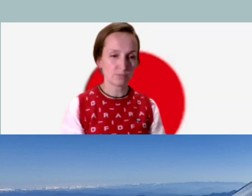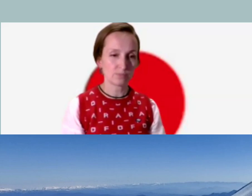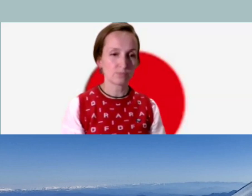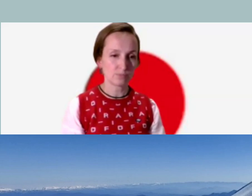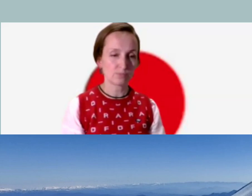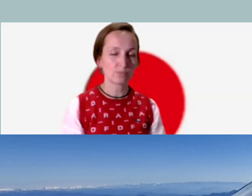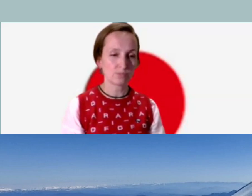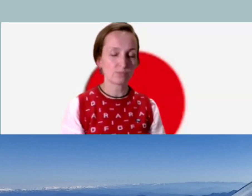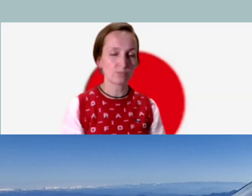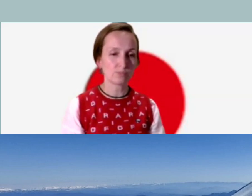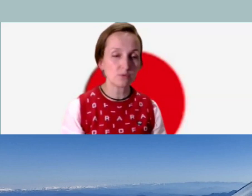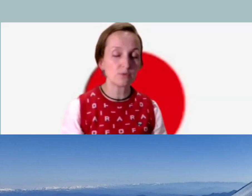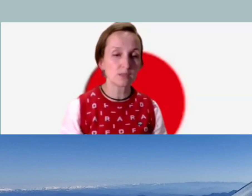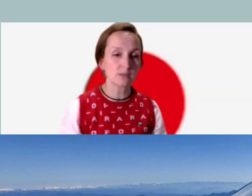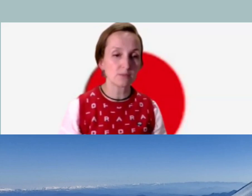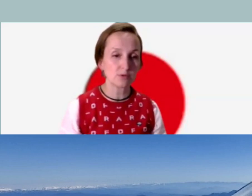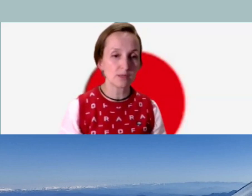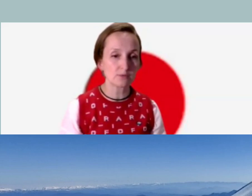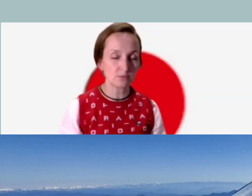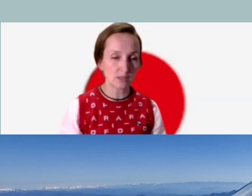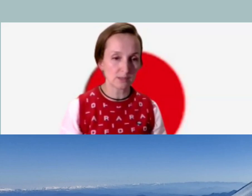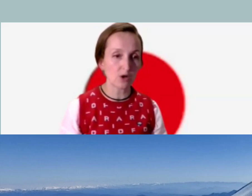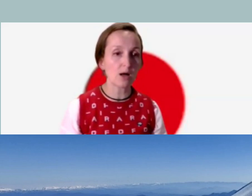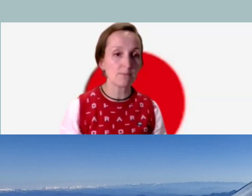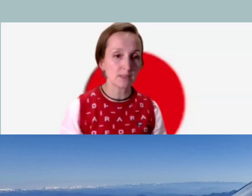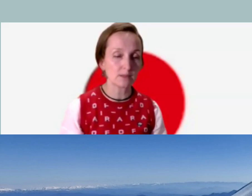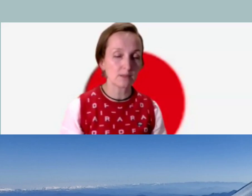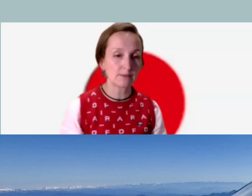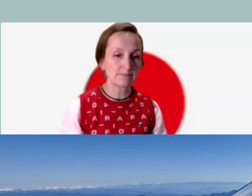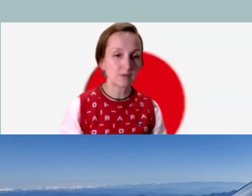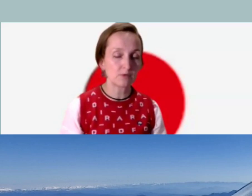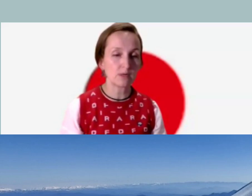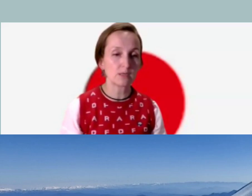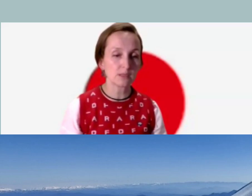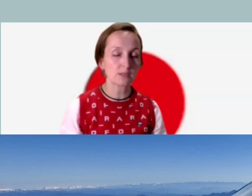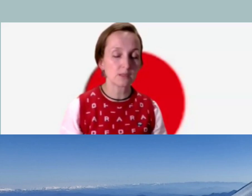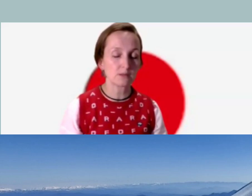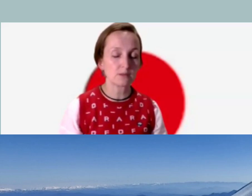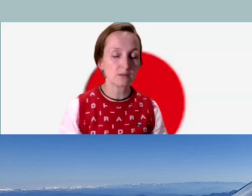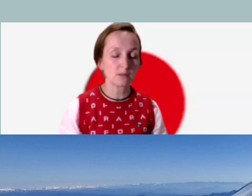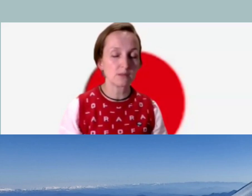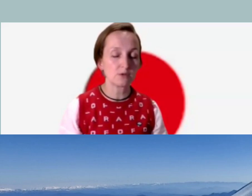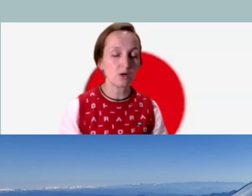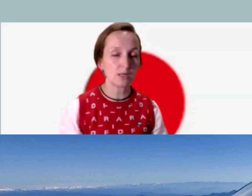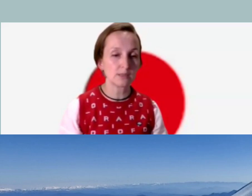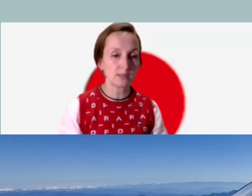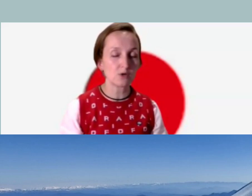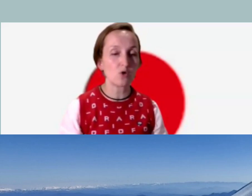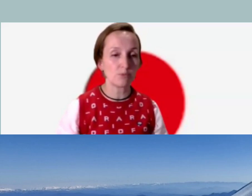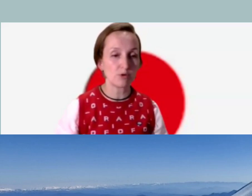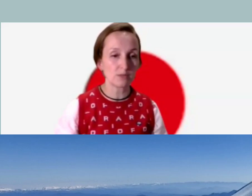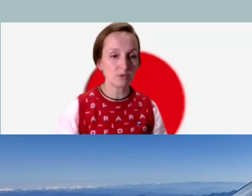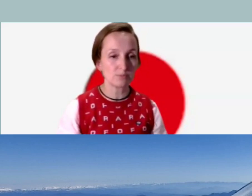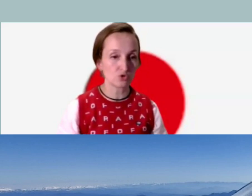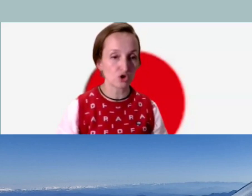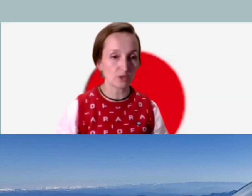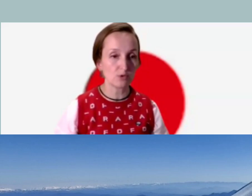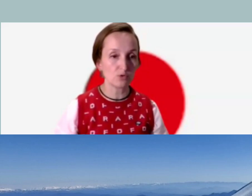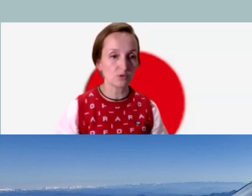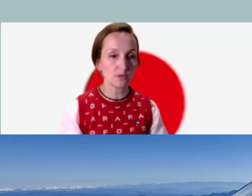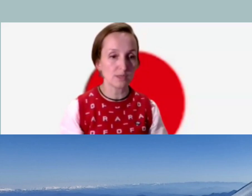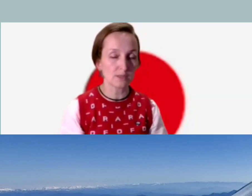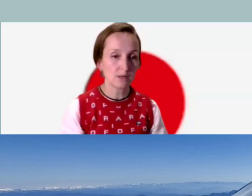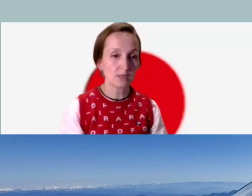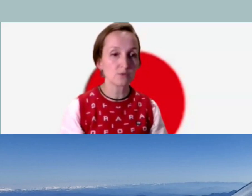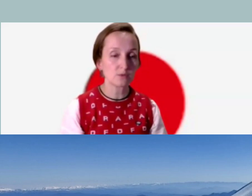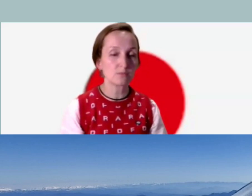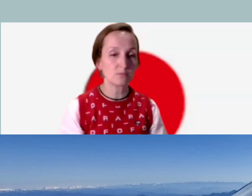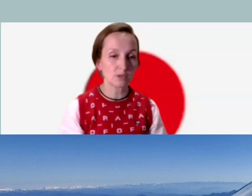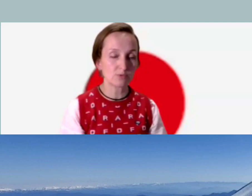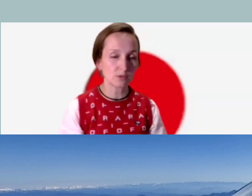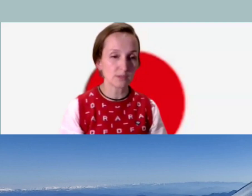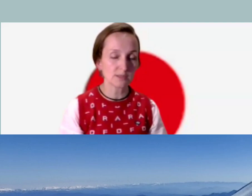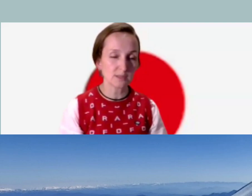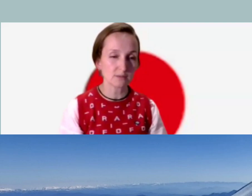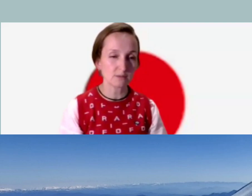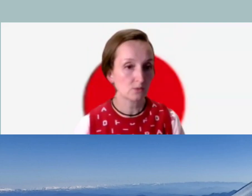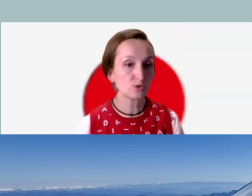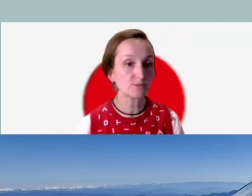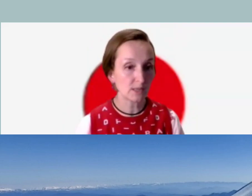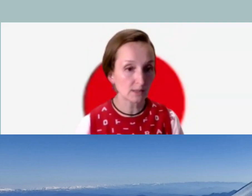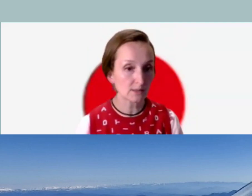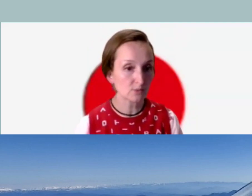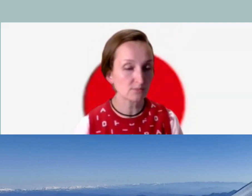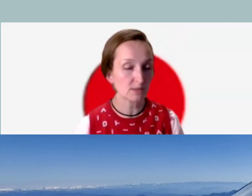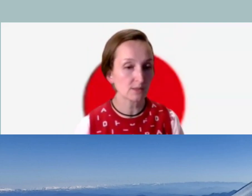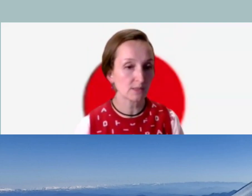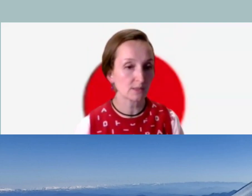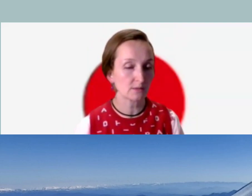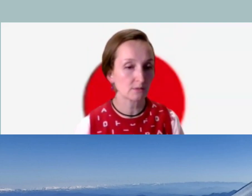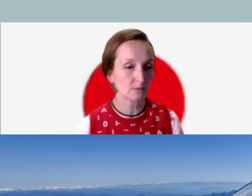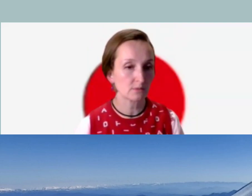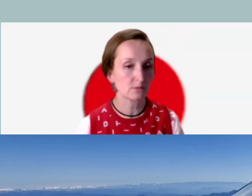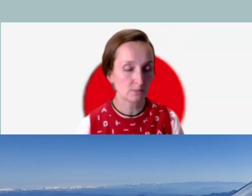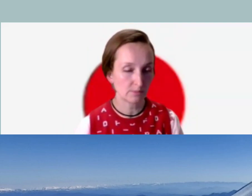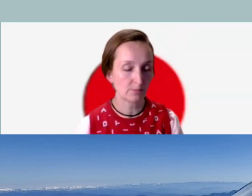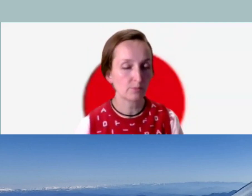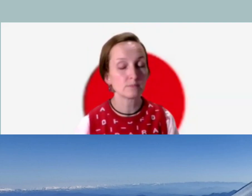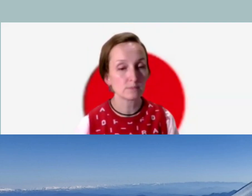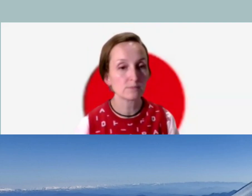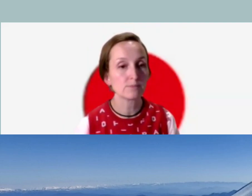O zamanki patlamada lav akıntısından oluşmuş siyah yolları şimdi de gidip görebiliyorsun, üzerinde hiç bir bitki büyümüyor.